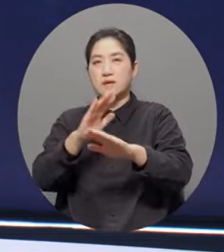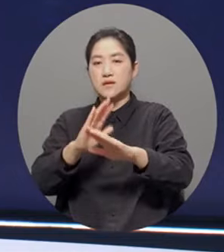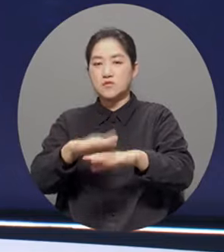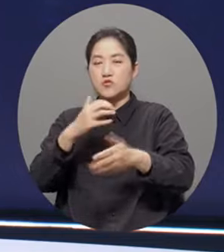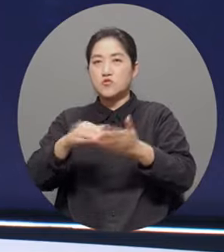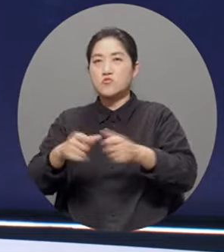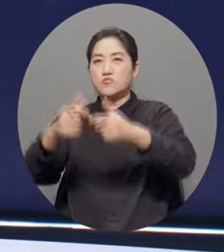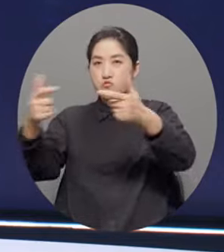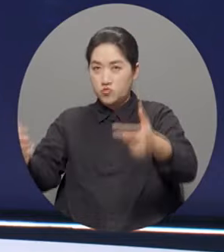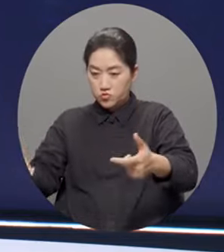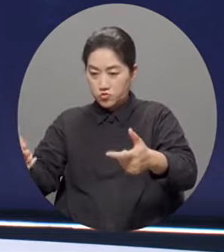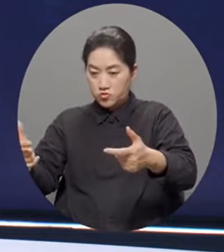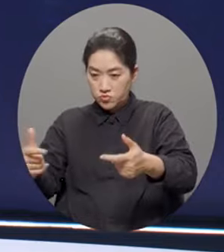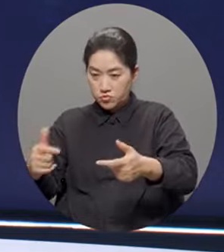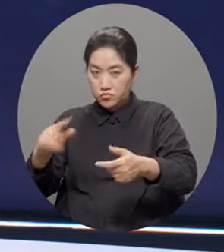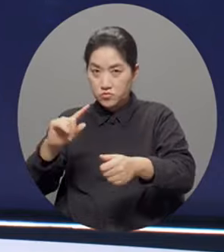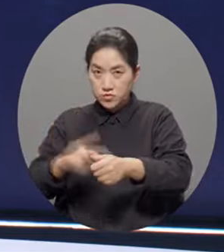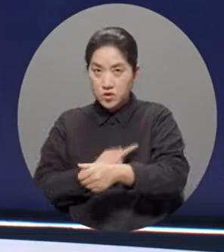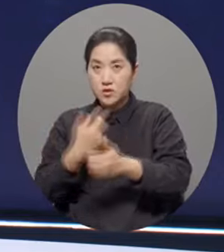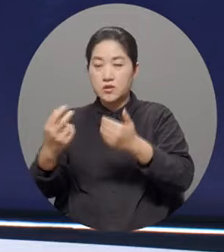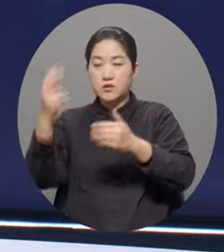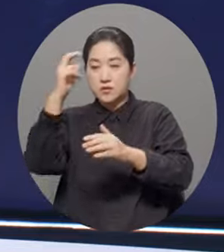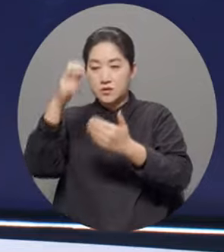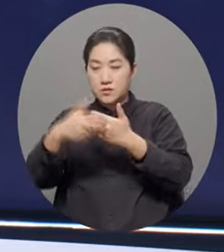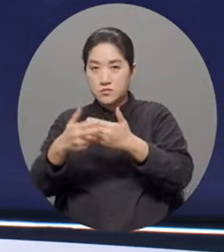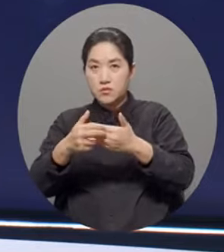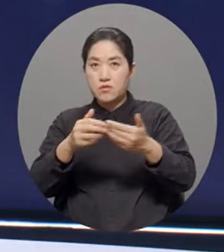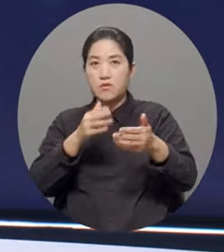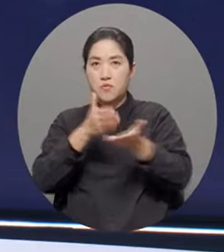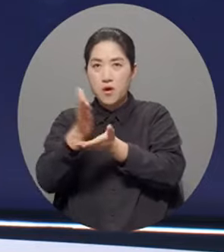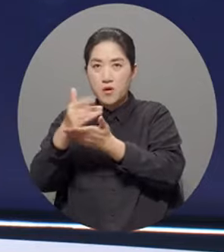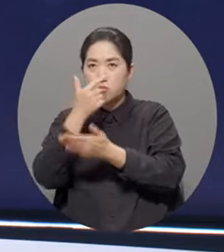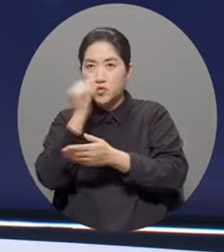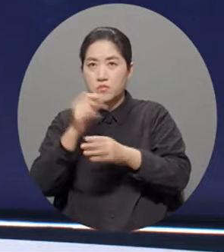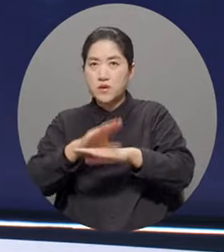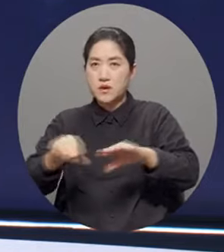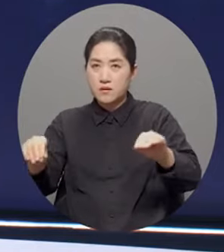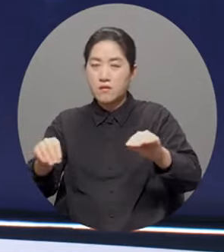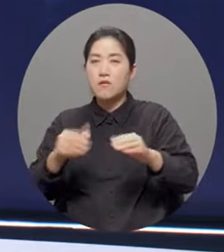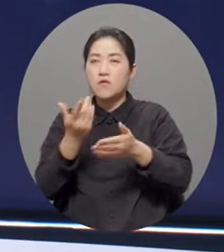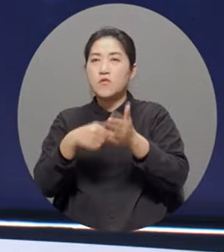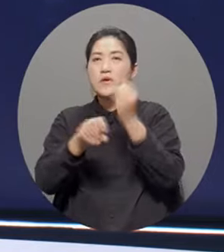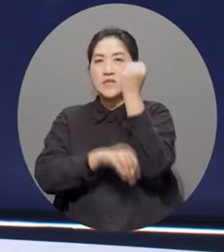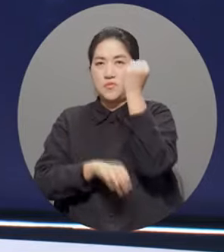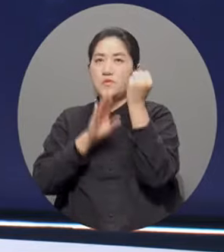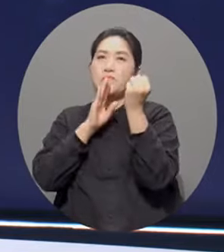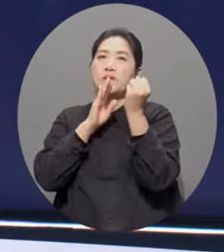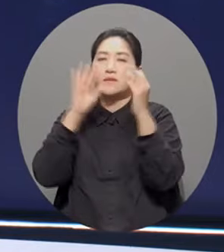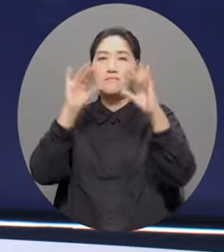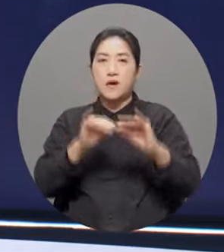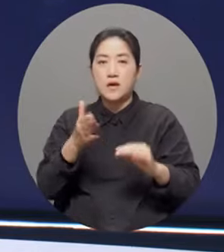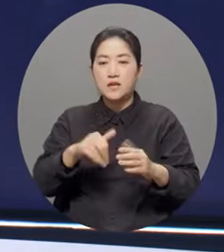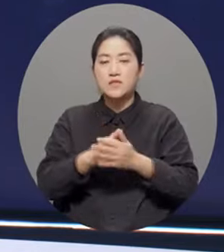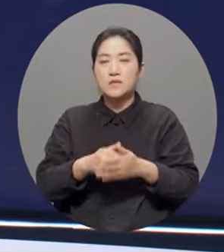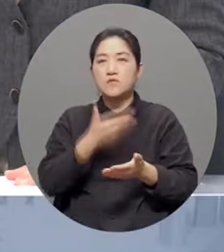(기자) 맞습니다. 일단 의사 인력 확충이 의료 현안을 해결할중요한 단추라는 데는 이견이 없어 보입니다. (앵커) 그렇죠.